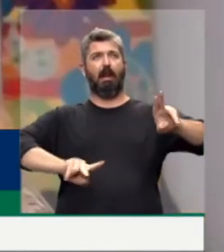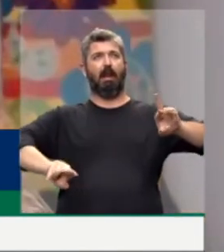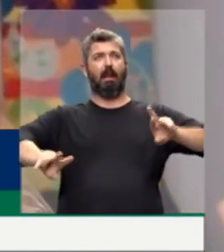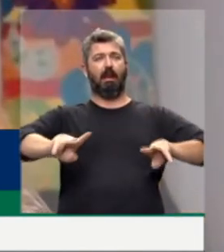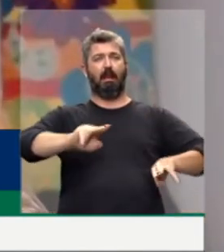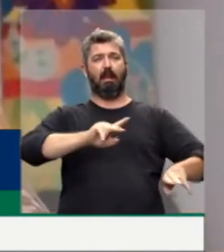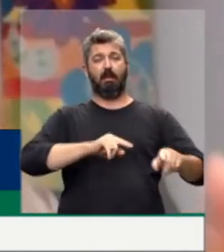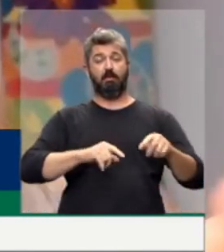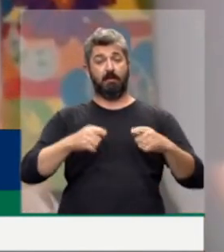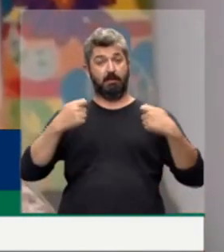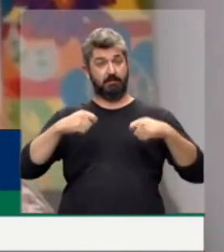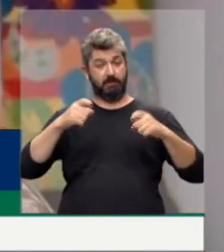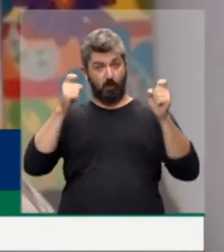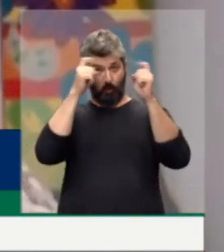UM CONSENSO QUE ERA A QUESTÃO DO CONSUMIDOR, AÍ ENTRA UMA